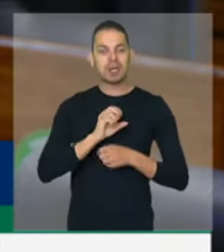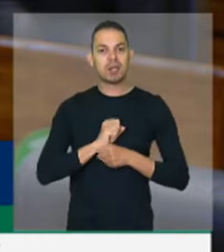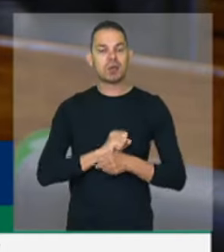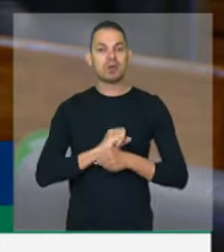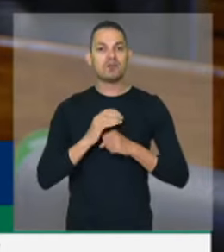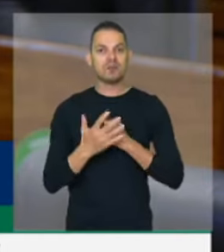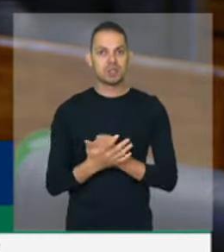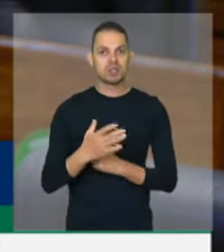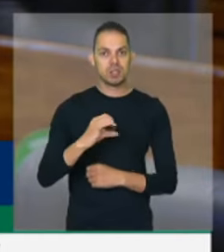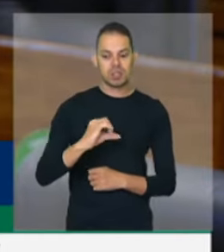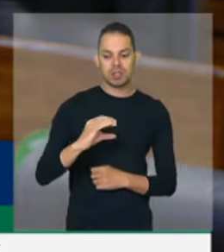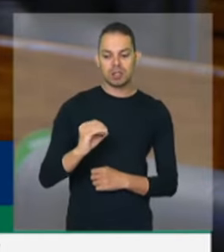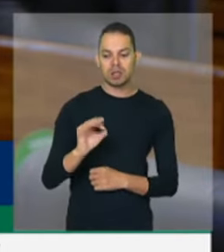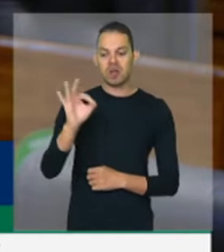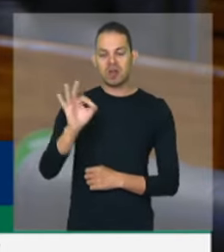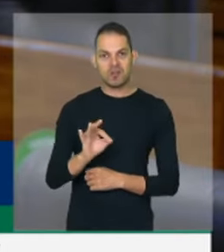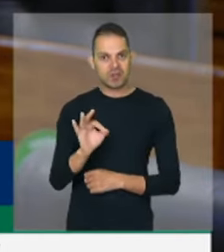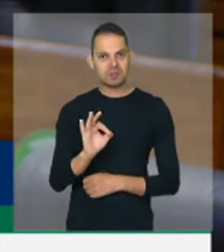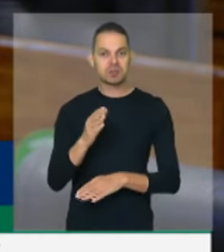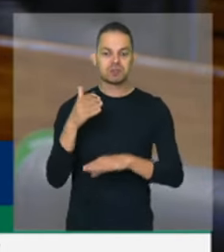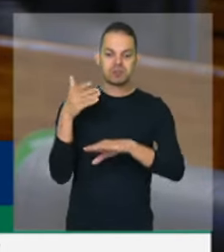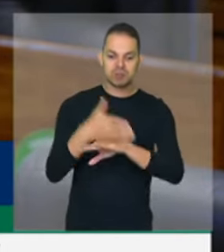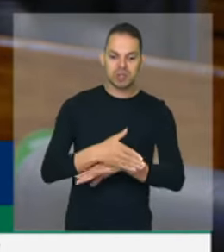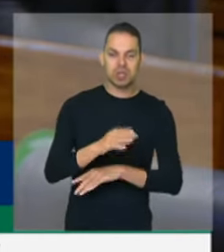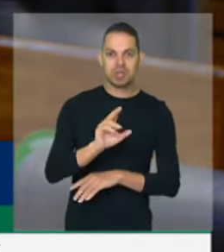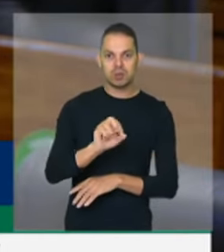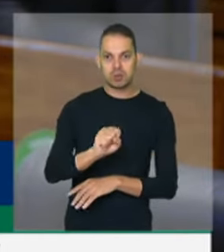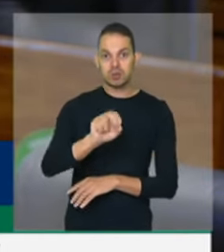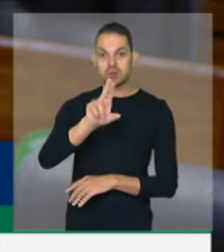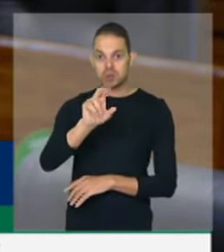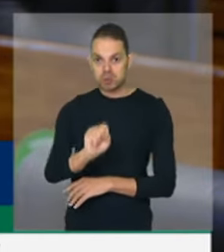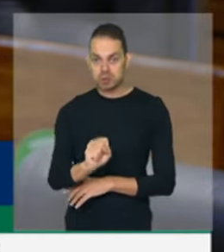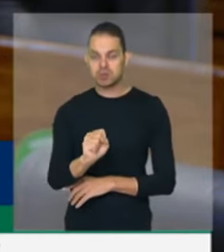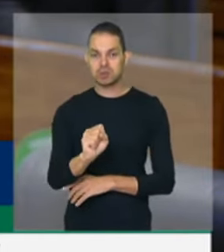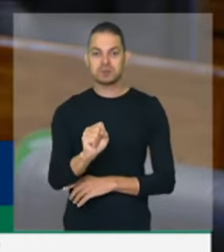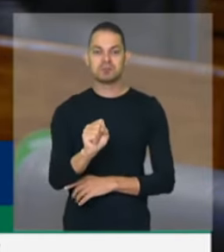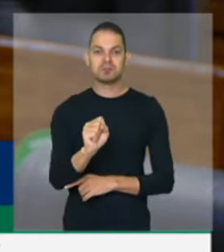NO SISTEMA ÚNICO DE SAÚDE. SISTEMA ÚNICO DE SAÚDE QUE FOI CRIADO POR ESTE PARTIDO MDB. MUITO OBRIGADO, SENHOR